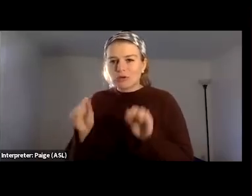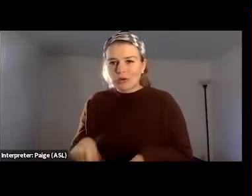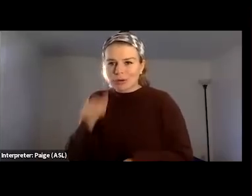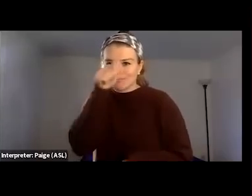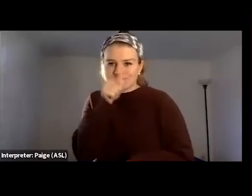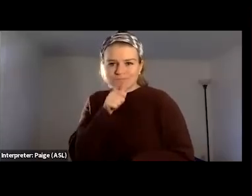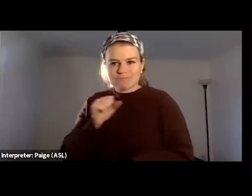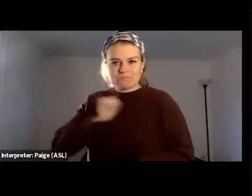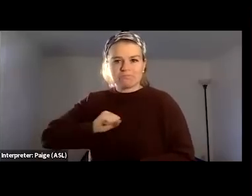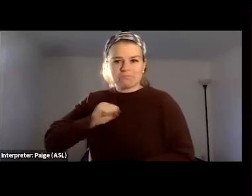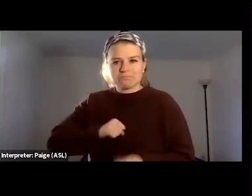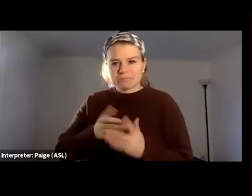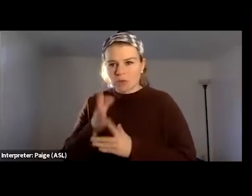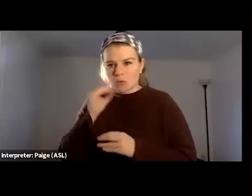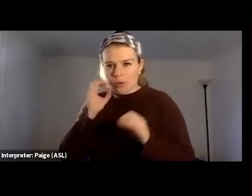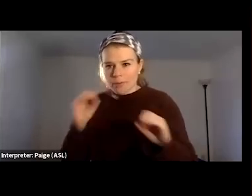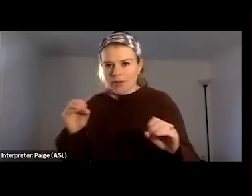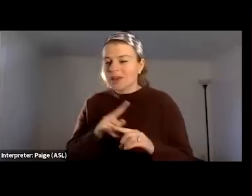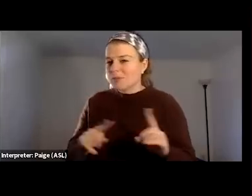En su edificio de apartamentos, la gente lo evitaba.